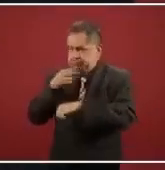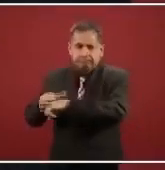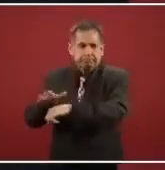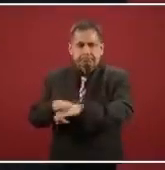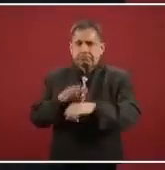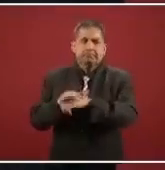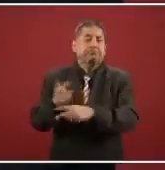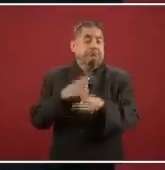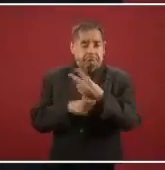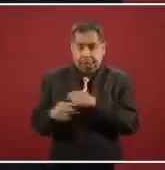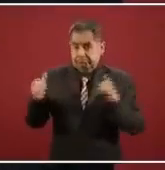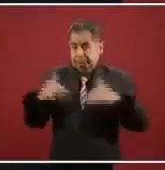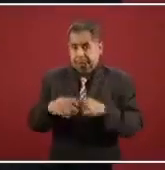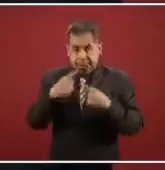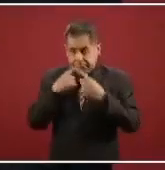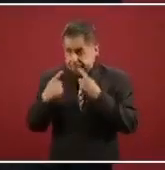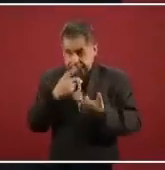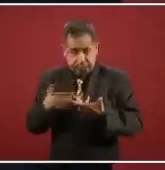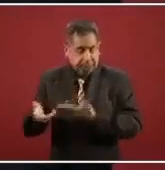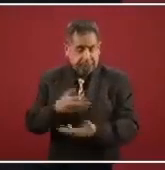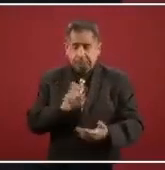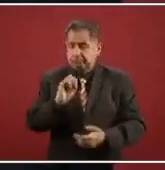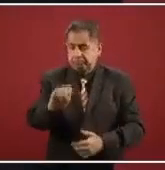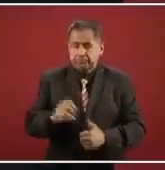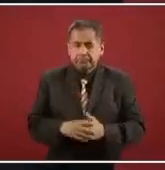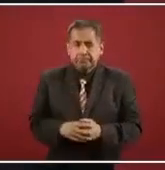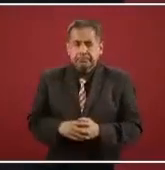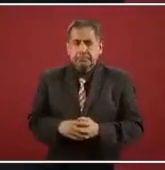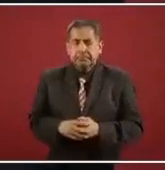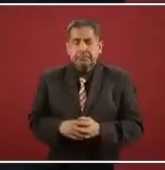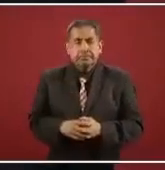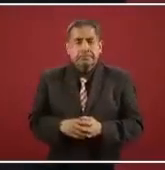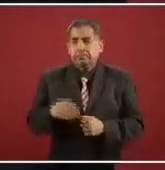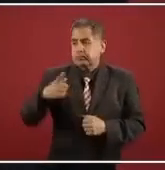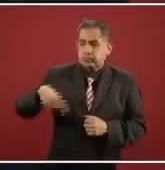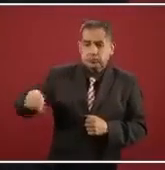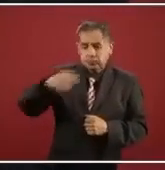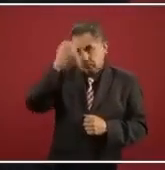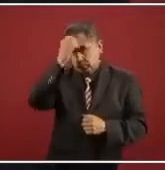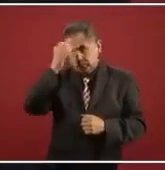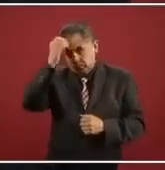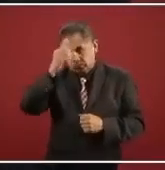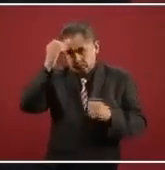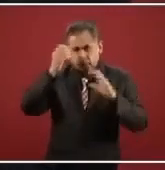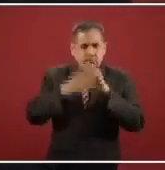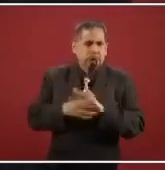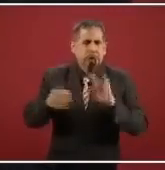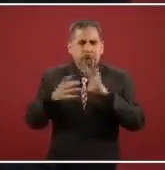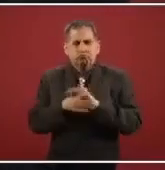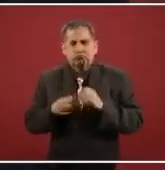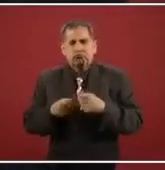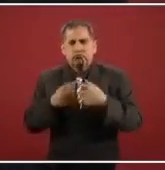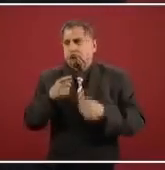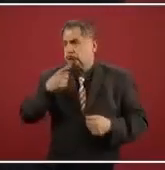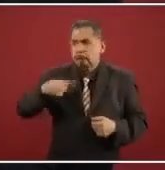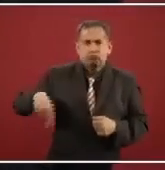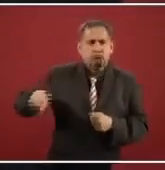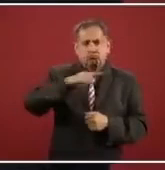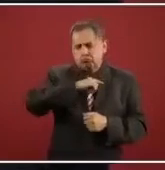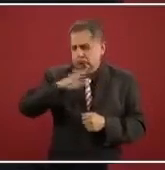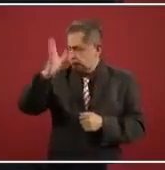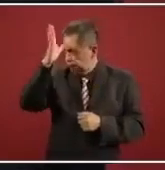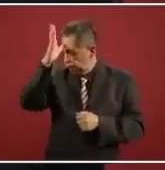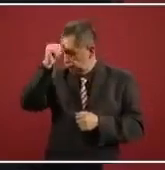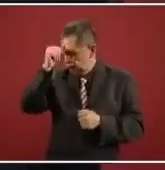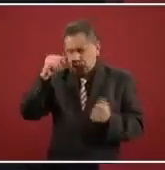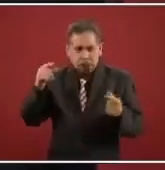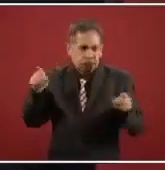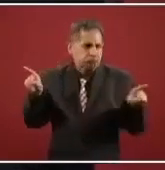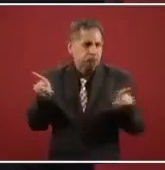Y en las opiniones que han sido emitidas ha habido un consenso generalizado, unánime